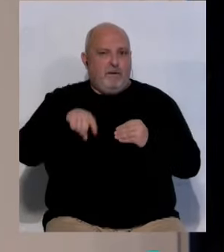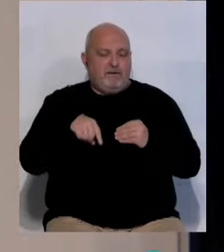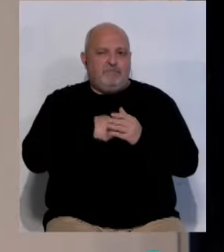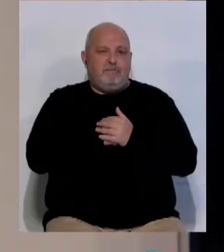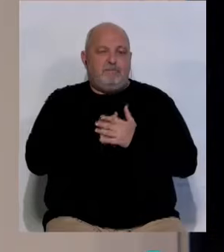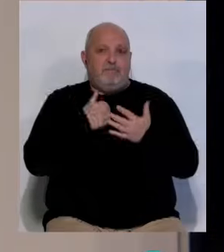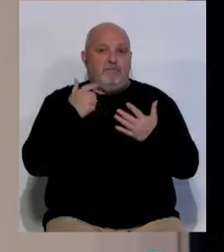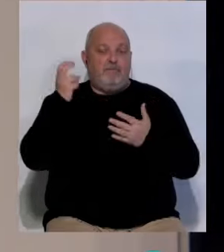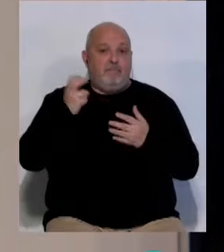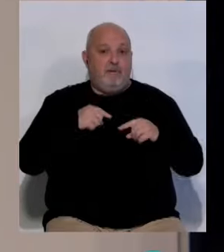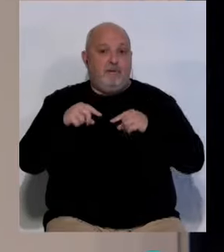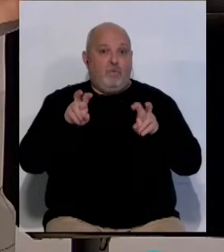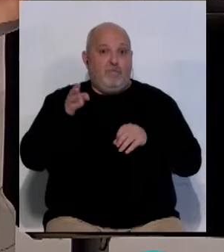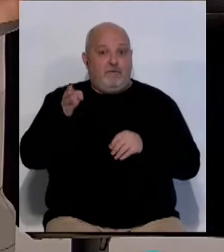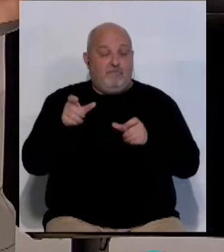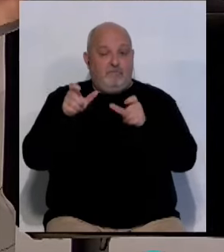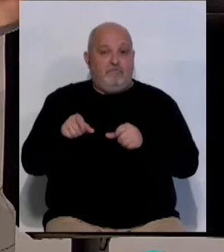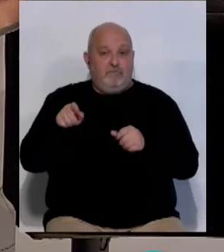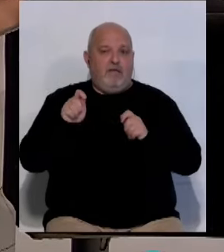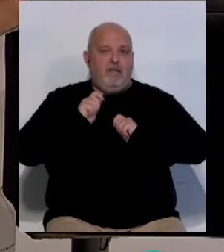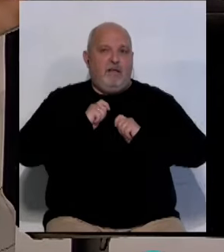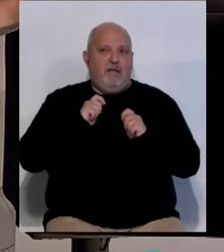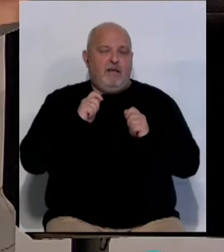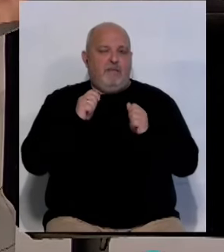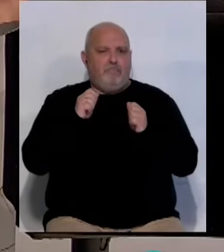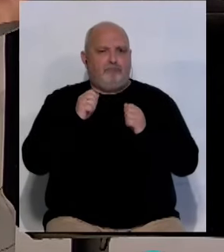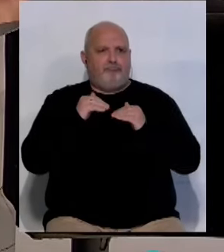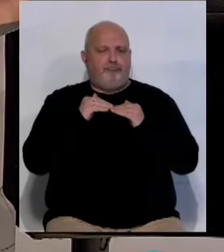desde la llegada de Mauricio Pues la verdad que le ha dado esa solidez defensiva que le pedíamos